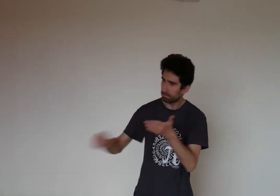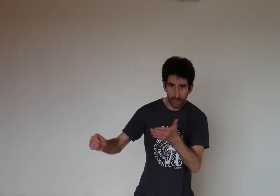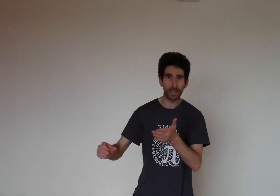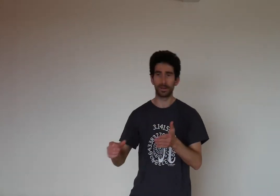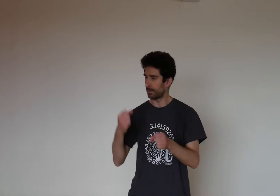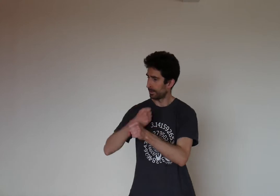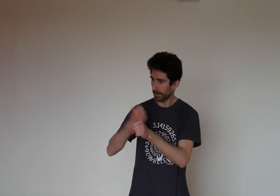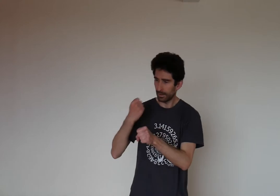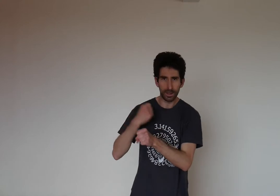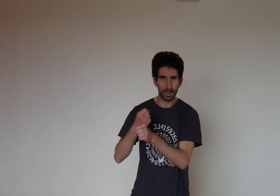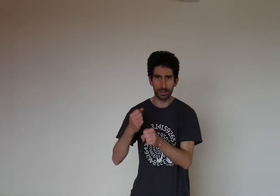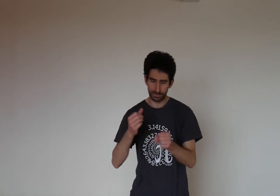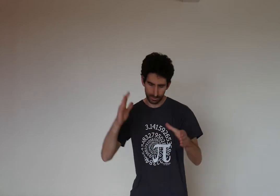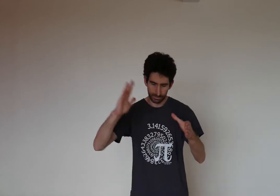pour ce travail.